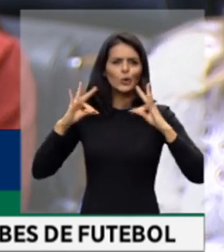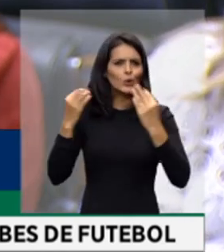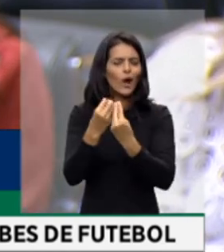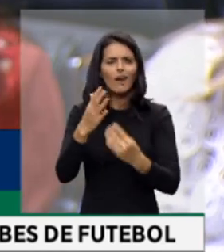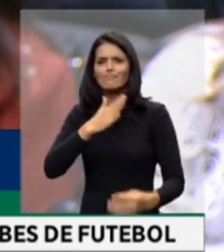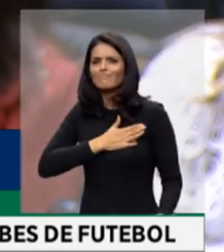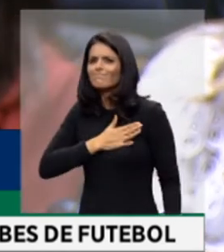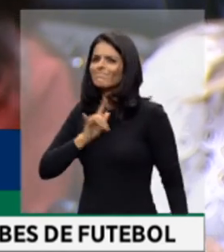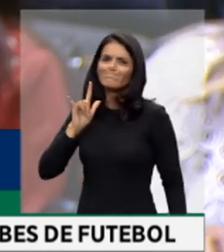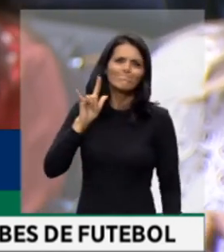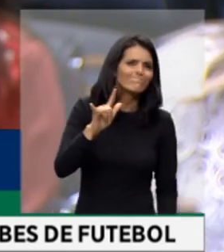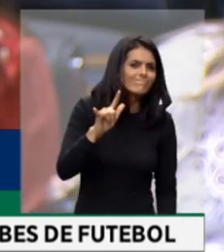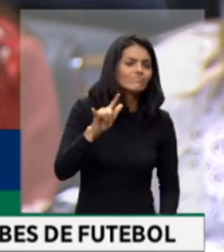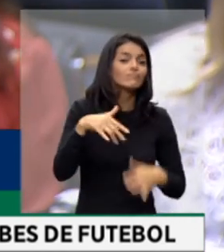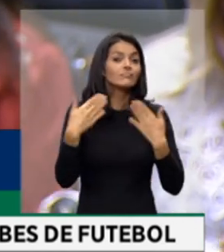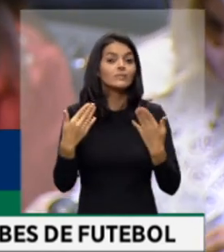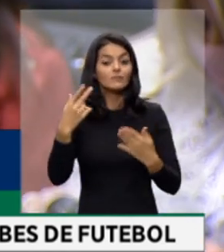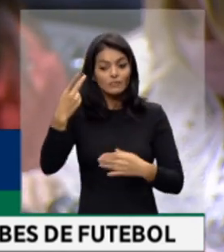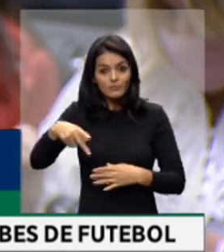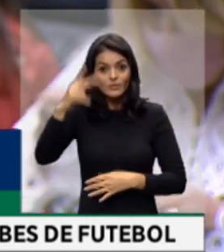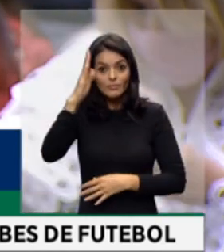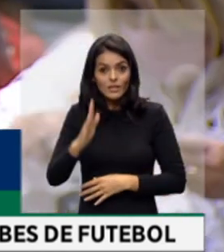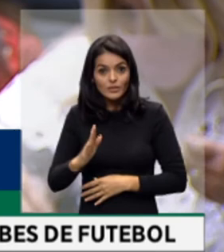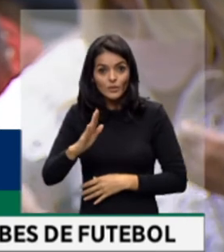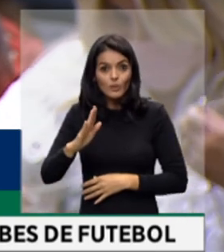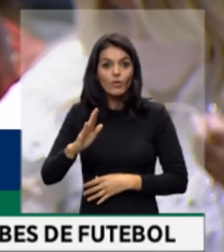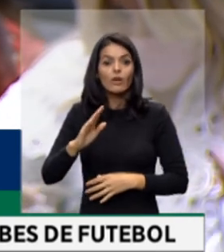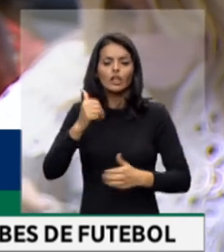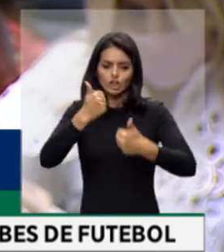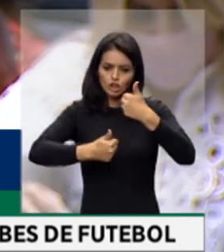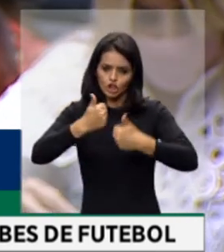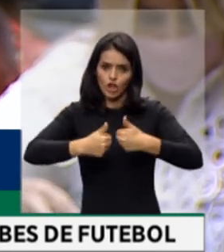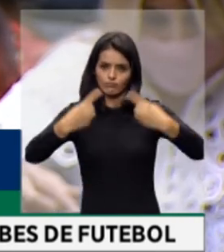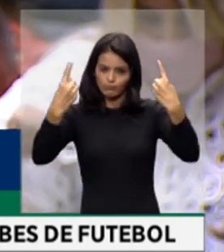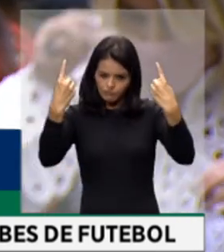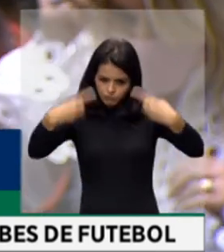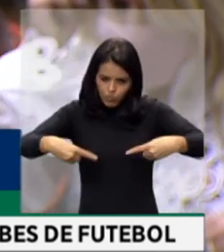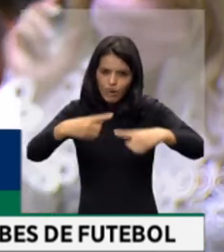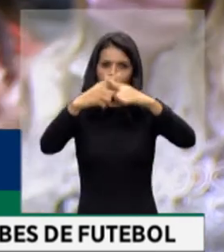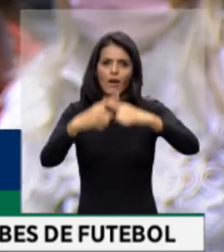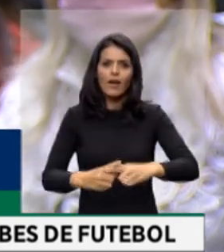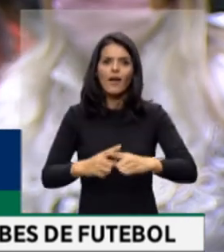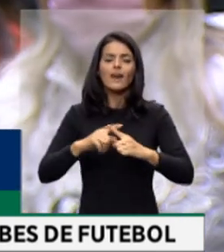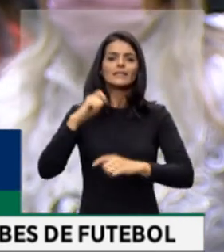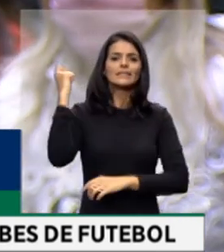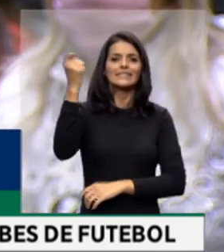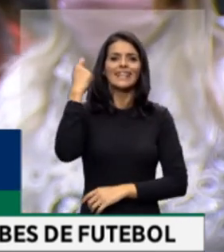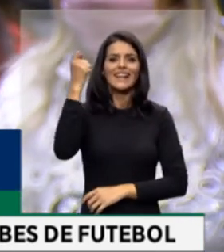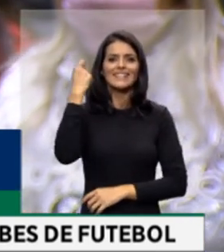NÃO TEM UM LUGAR NO BRASIL EM QUE UM JOGO DA SELEÇÃO BRASILEIRA NÃO EMPOLGUE... TODO O PAÍS E QUE A CAMISA VERDE E AMARELA SEJA